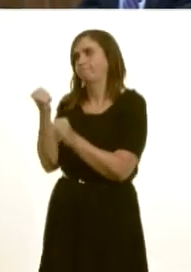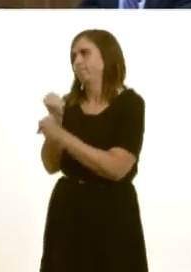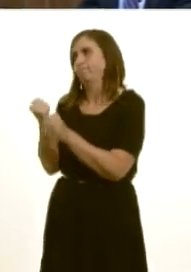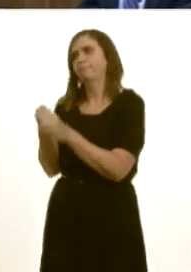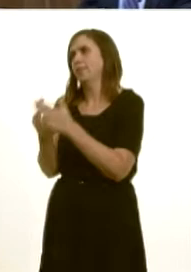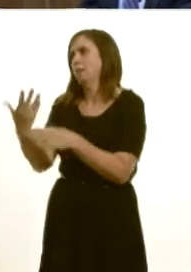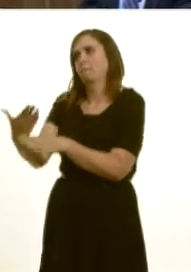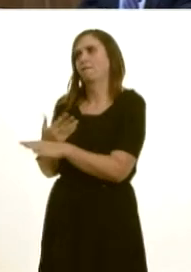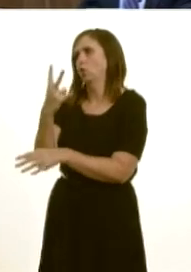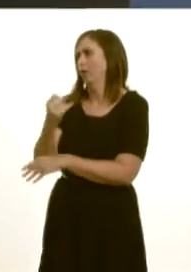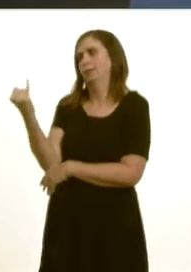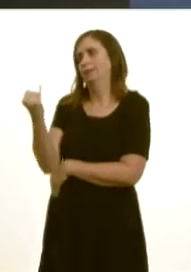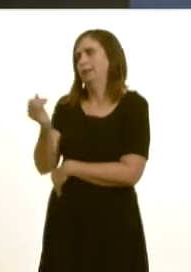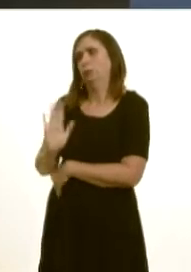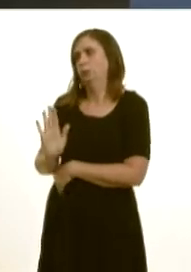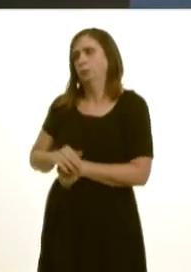2016. Rhun ap Iorwerth: Rydym yn nodi’r cytundeb